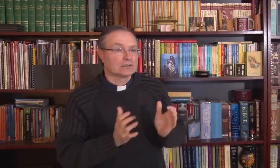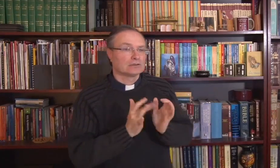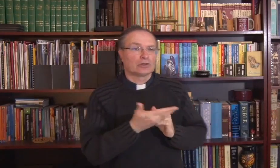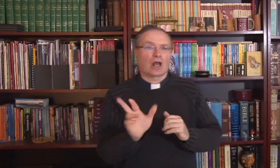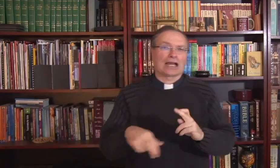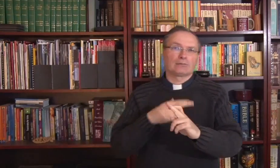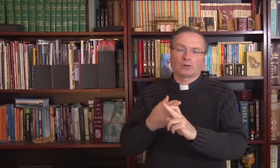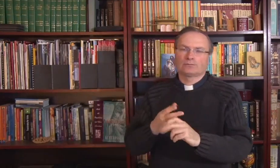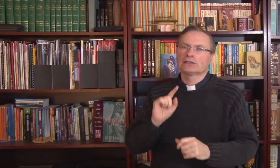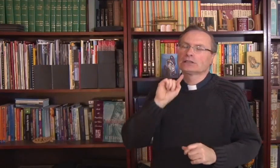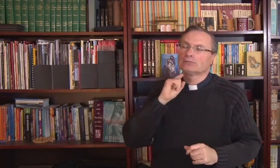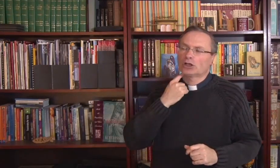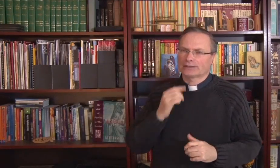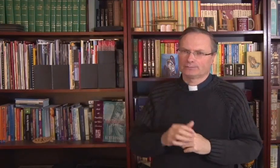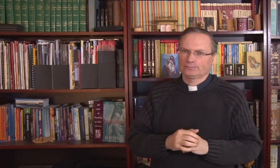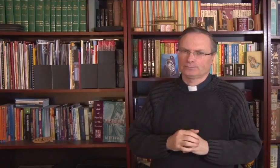Jésus leur répondit: «Hypocrites,